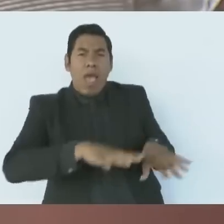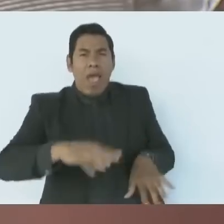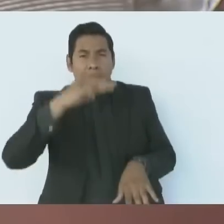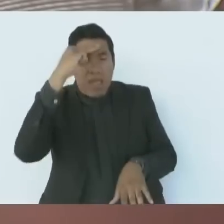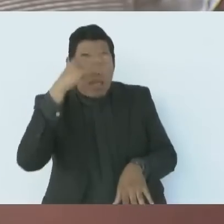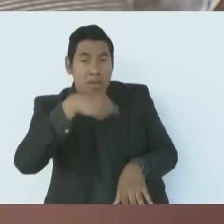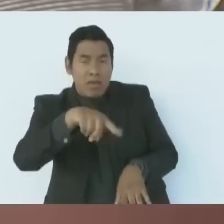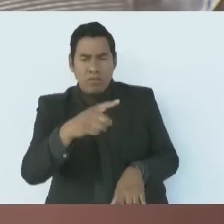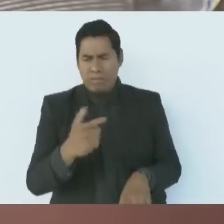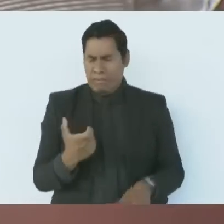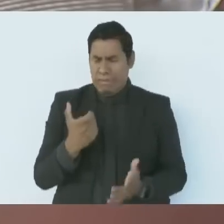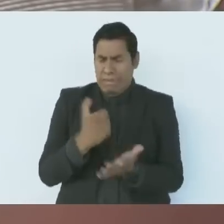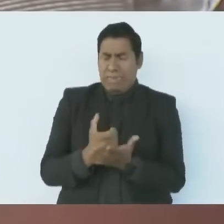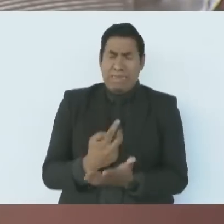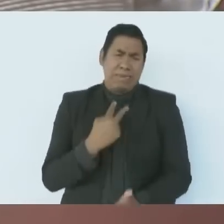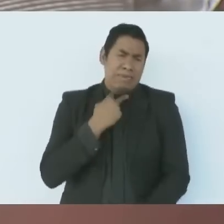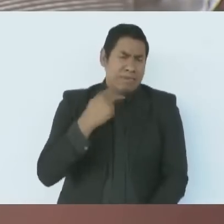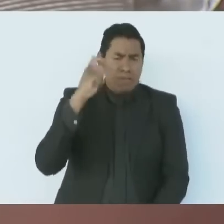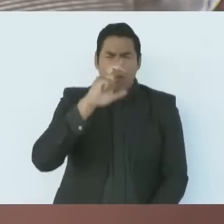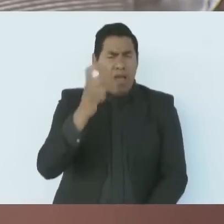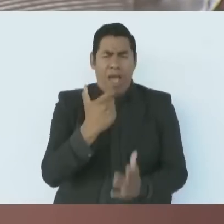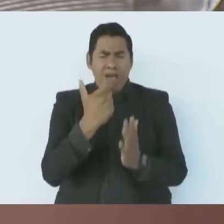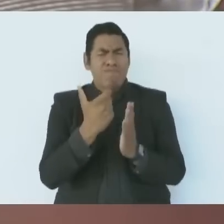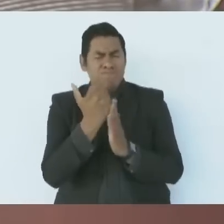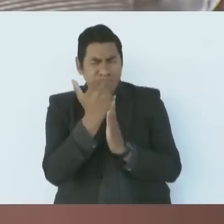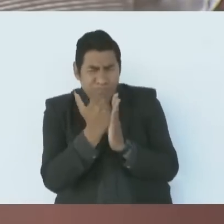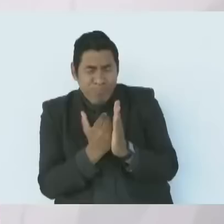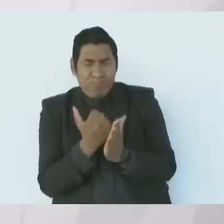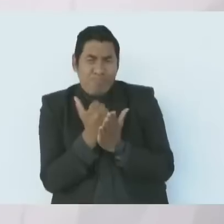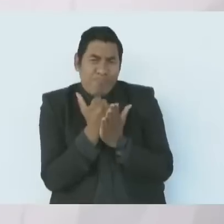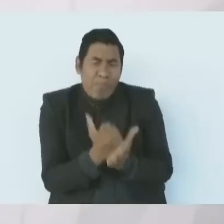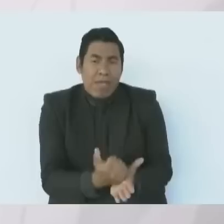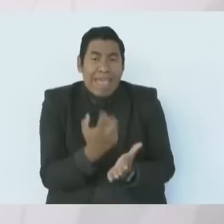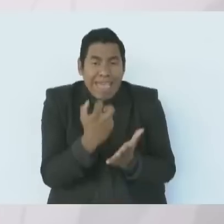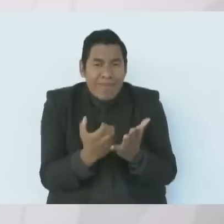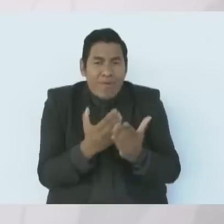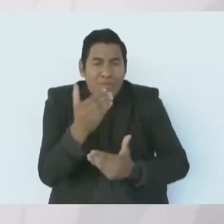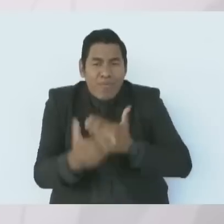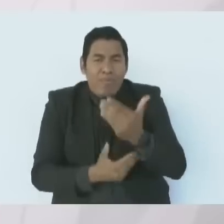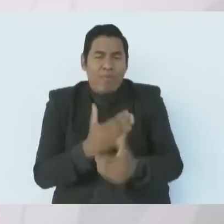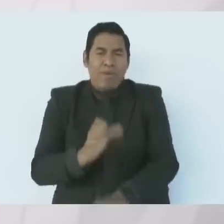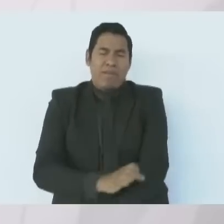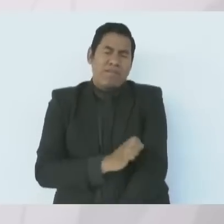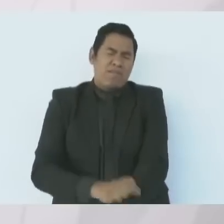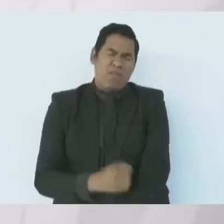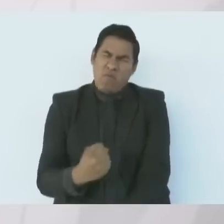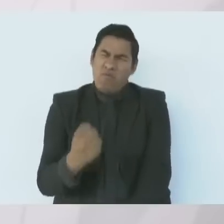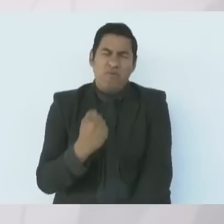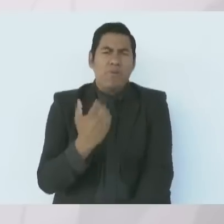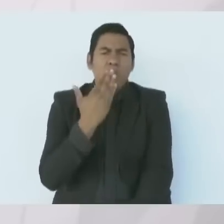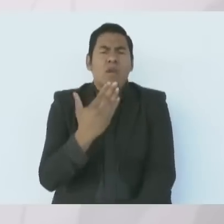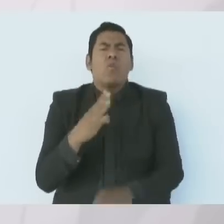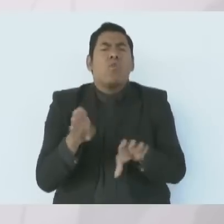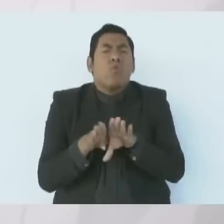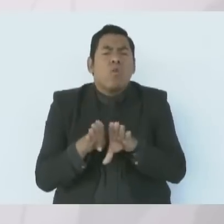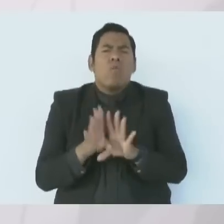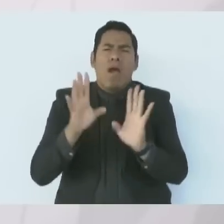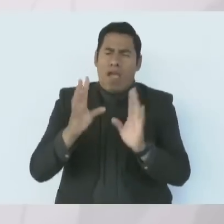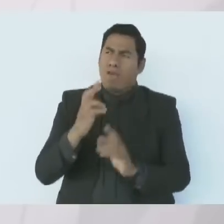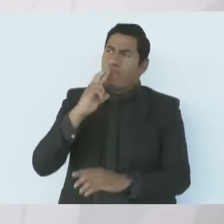más lo necesitan y al mismo tiempo poder producir energía con Fuentes mucho más sustentables en